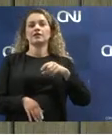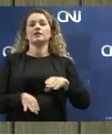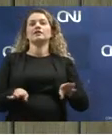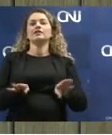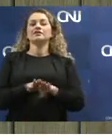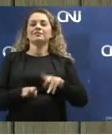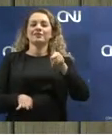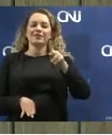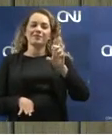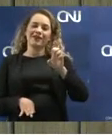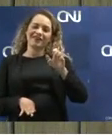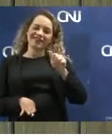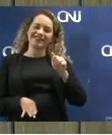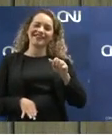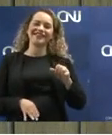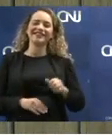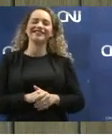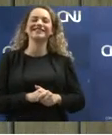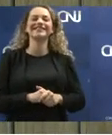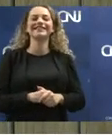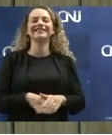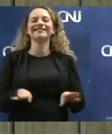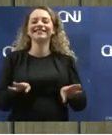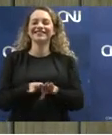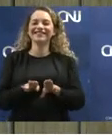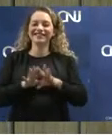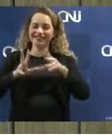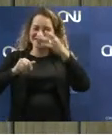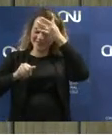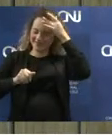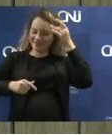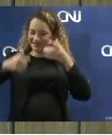Giovanni Olsson , Sidney Pessoa Madruga, Marcus Vinicius Rodrigues,